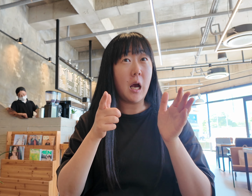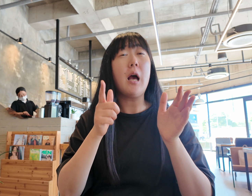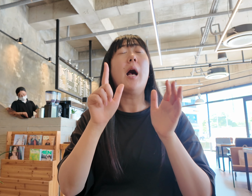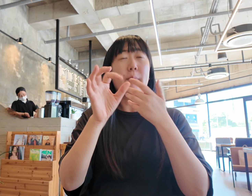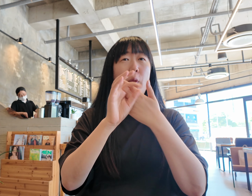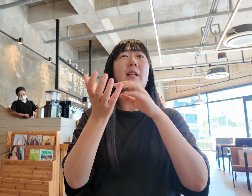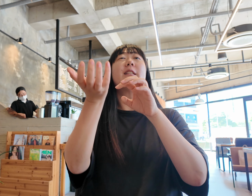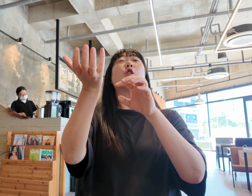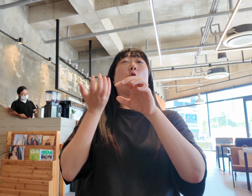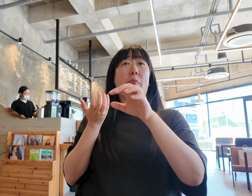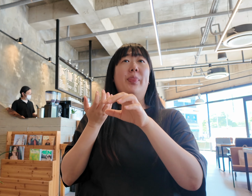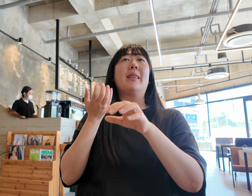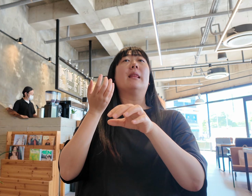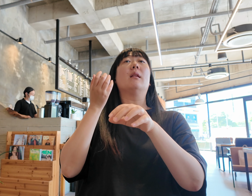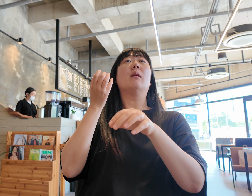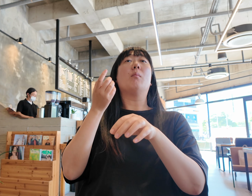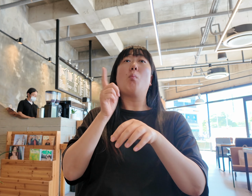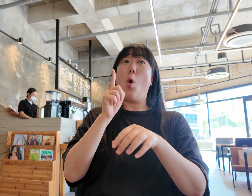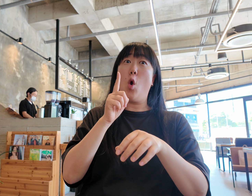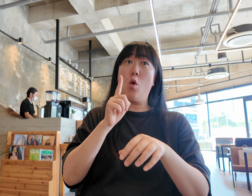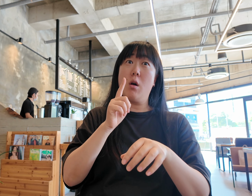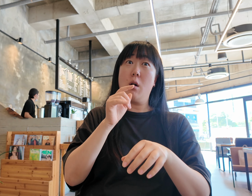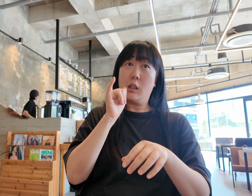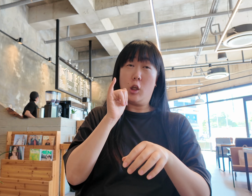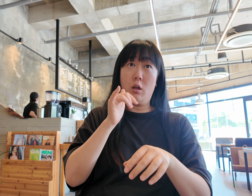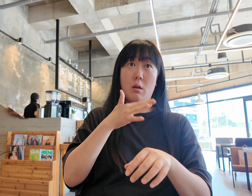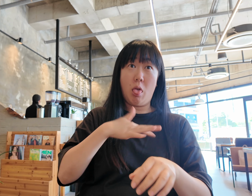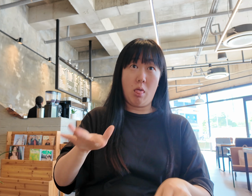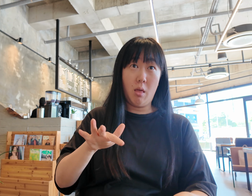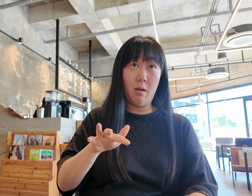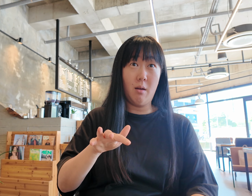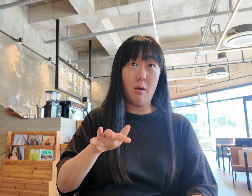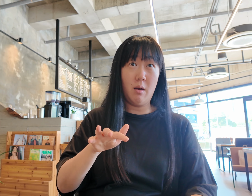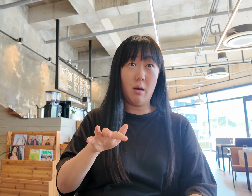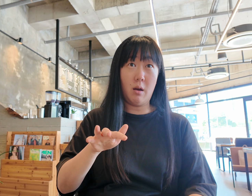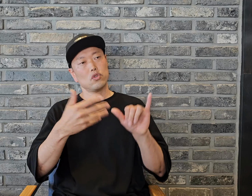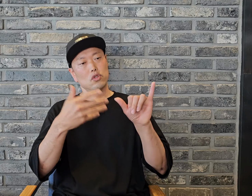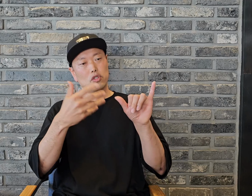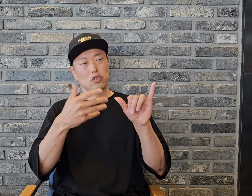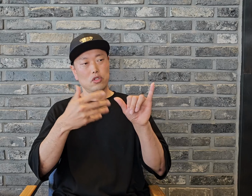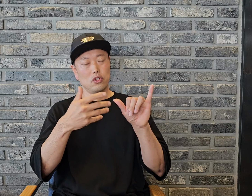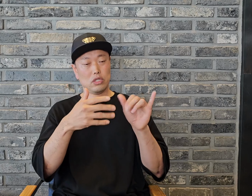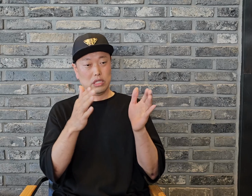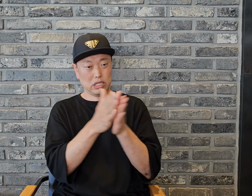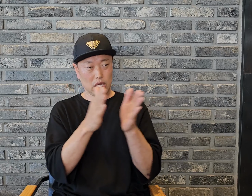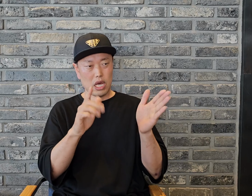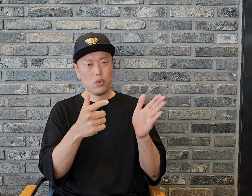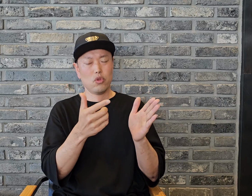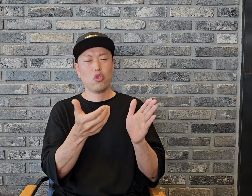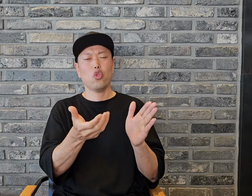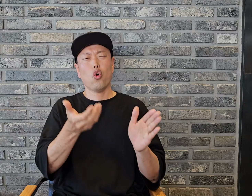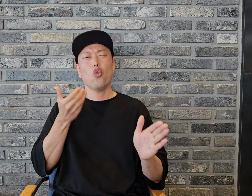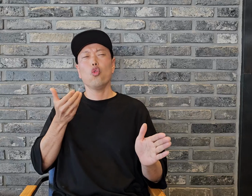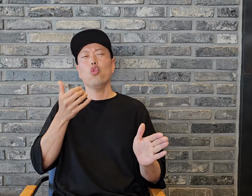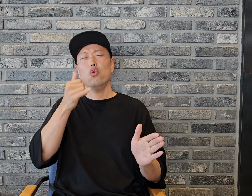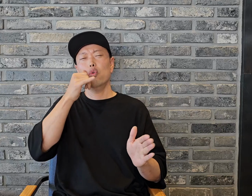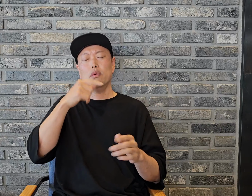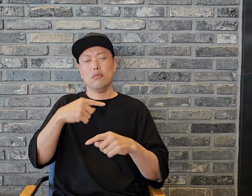¿O lo investigaste antes de eso? Investigué mucho antes de comenzar con YouTube.